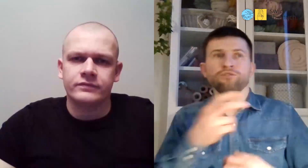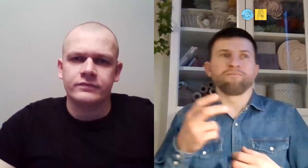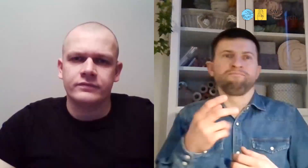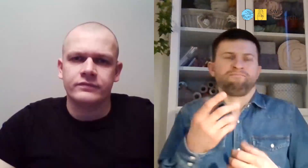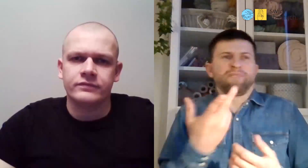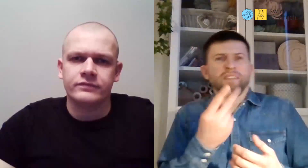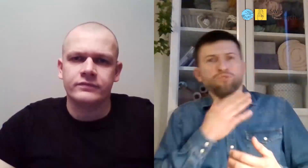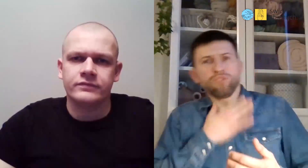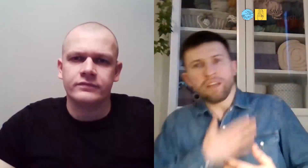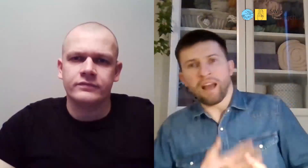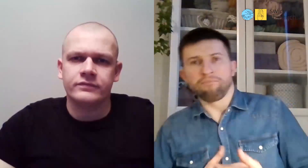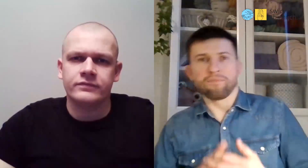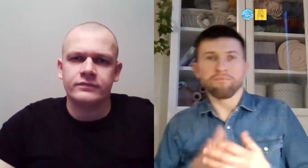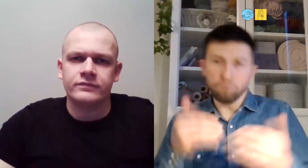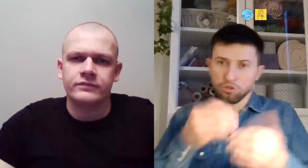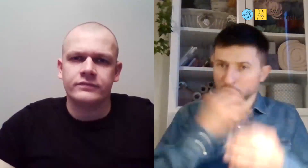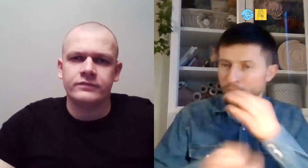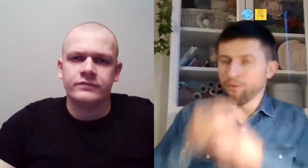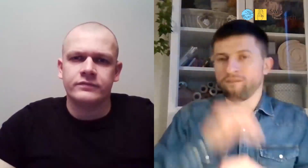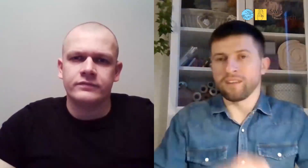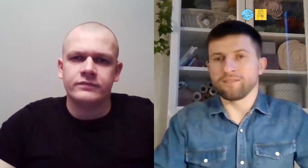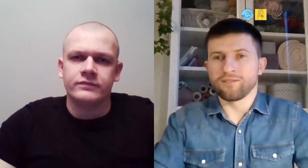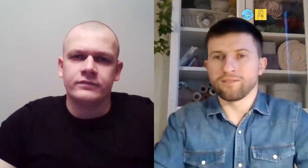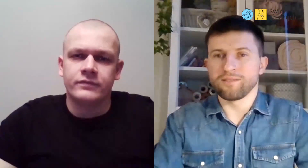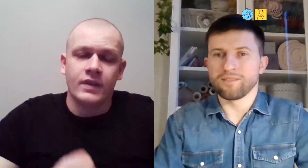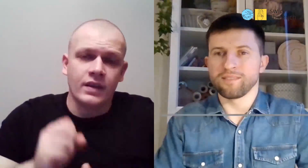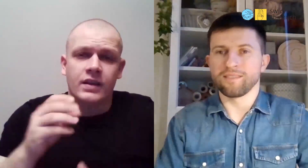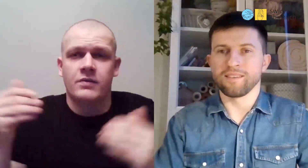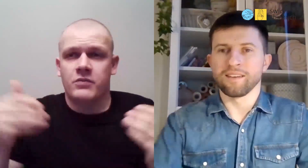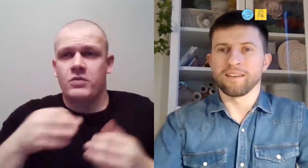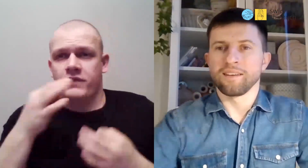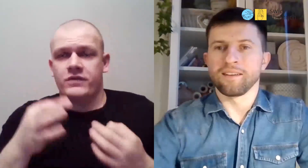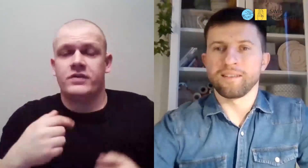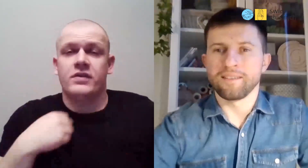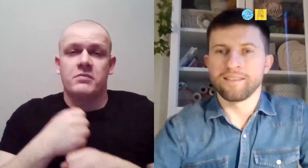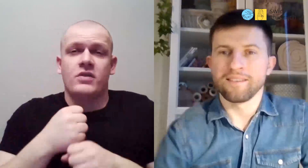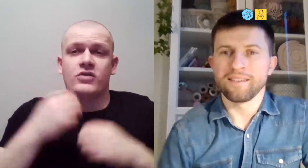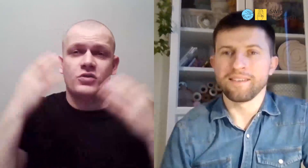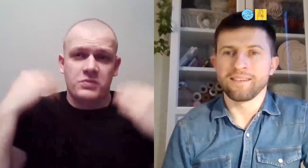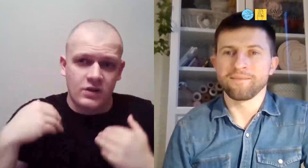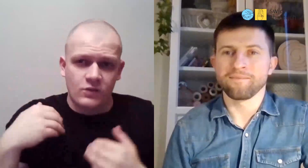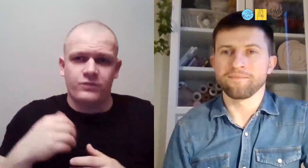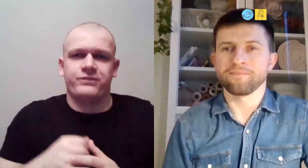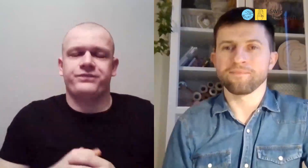spotkały Cię podczas pracy w szpitalu? Opowiedz mi. [Hubert]: — Tak, mogę opowiedzieć. Pracuję w szpitalu.